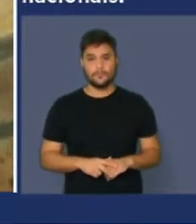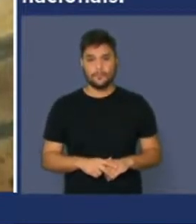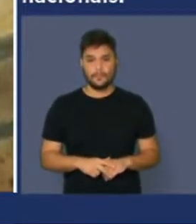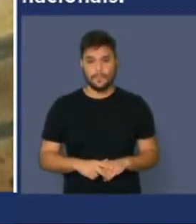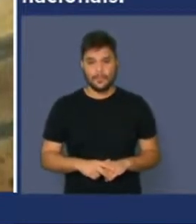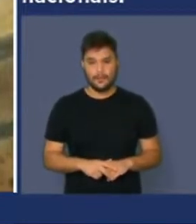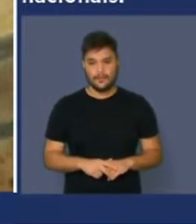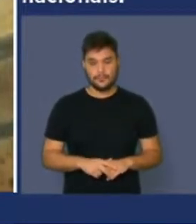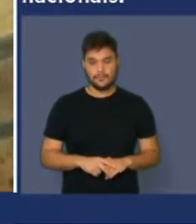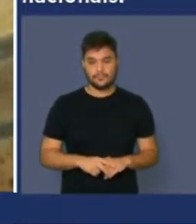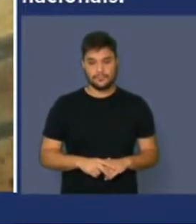NINGUÉM QUE QUER CONCORRER A UM CARGO ELETIVO